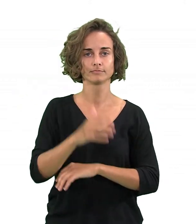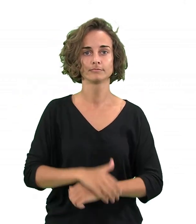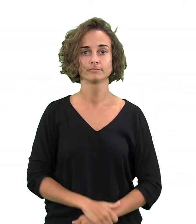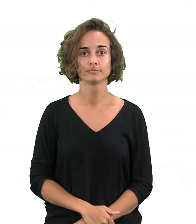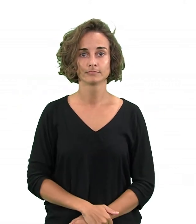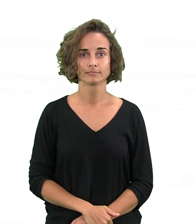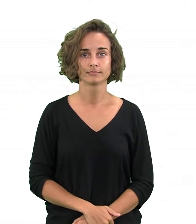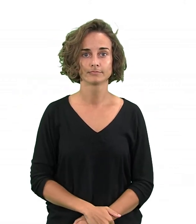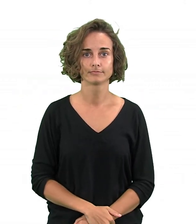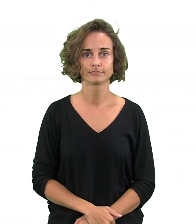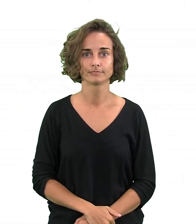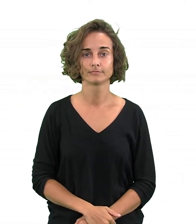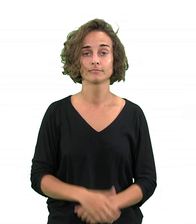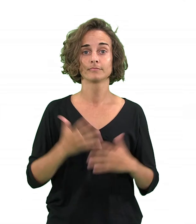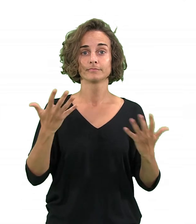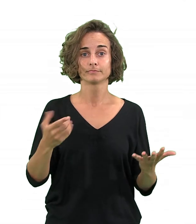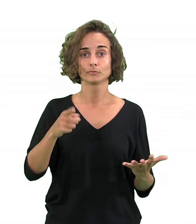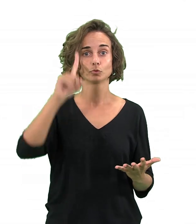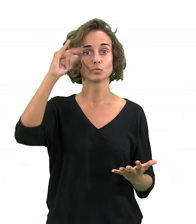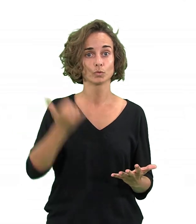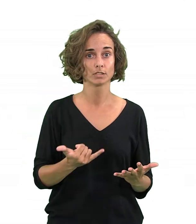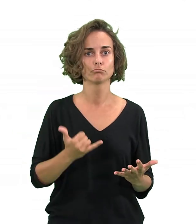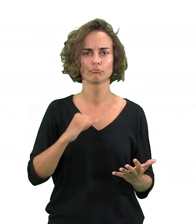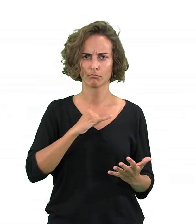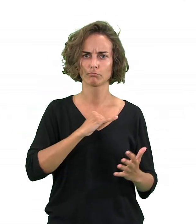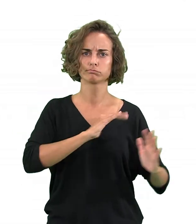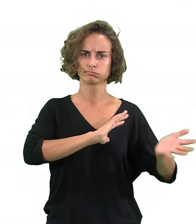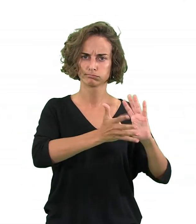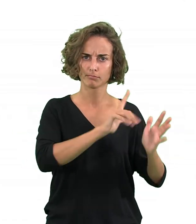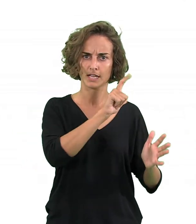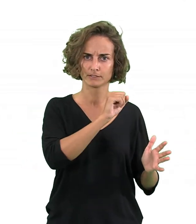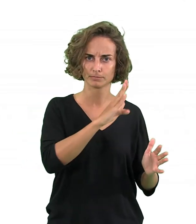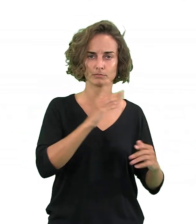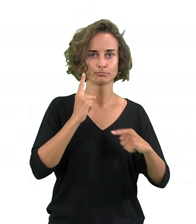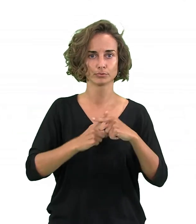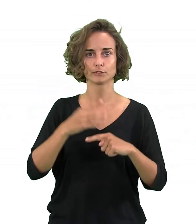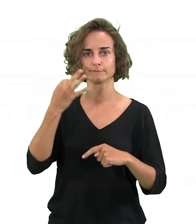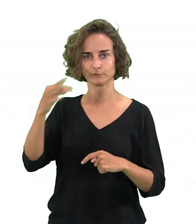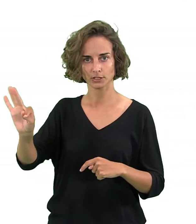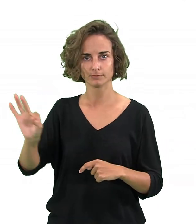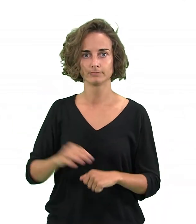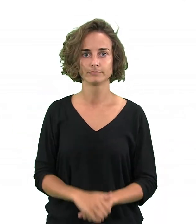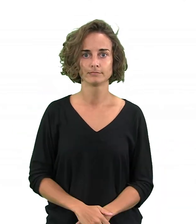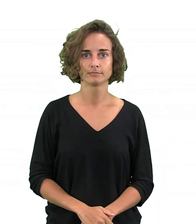Le colloque sera accessible en français et en langue des signes francophone de Belgique.